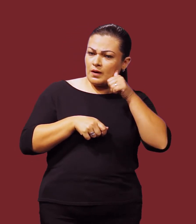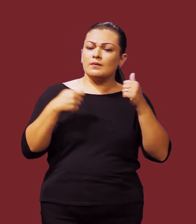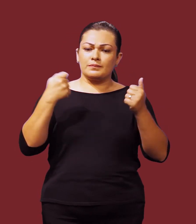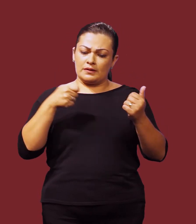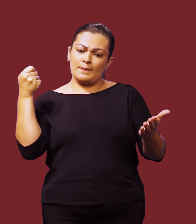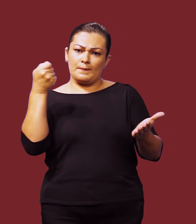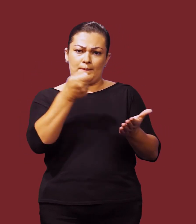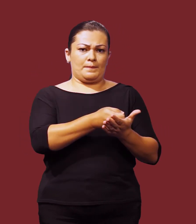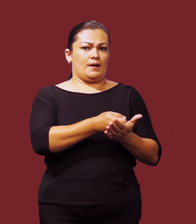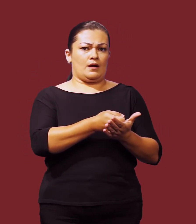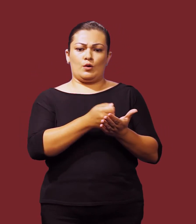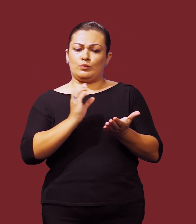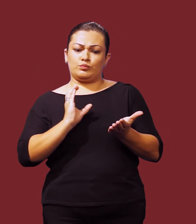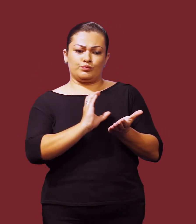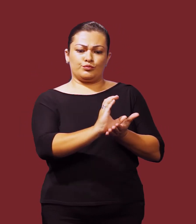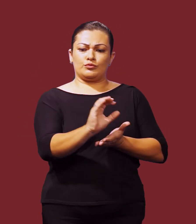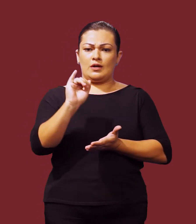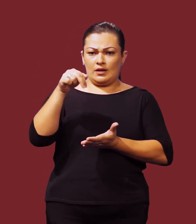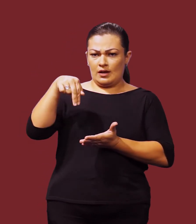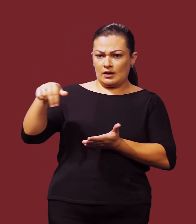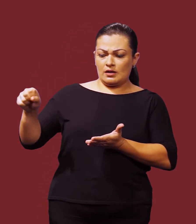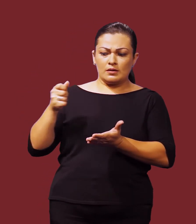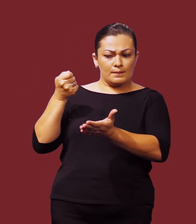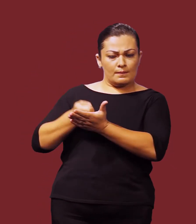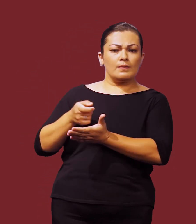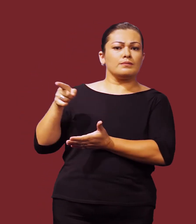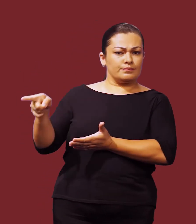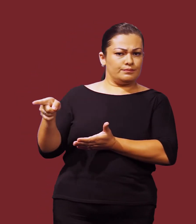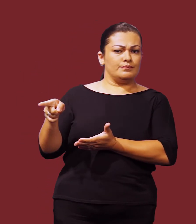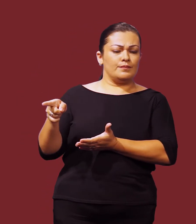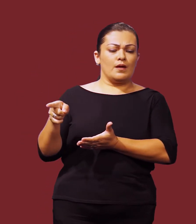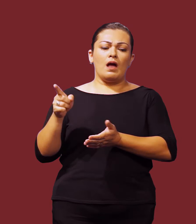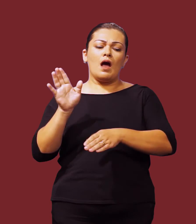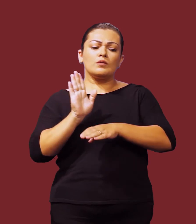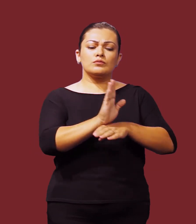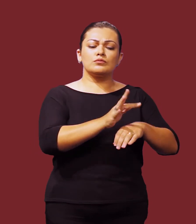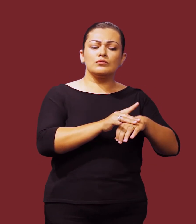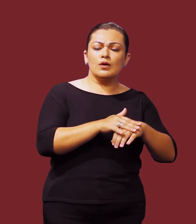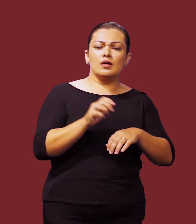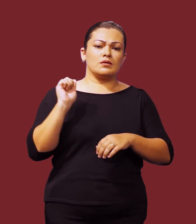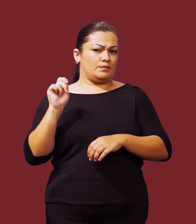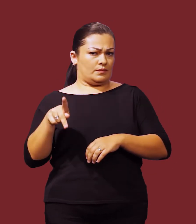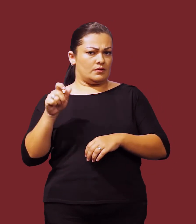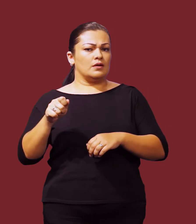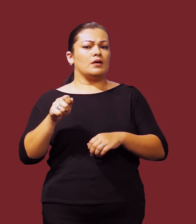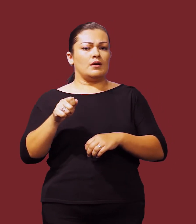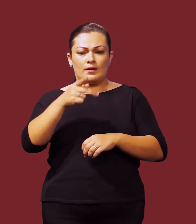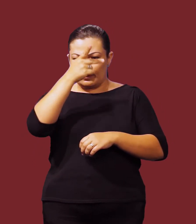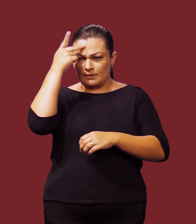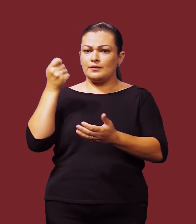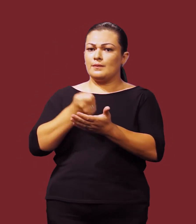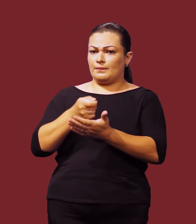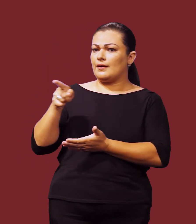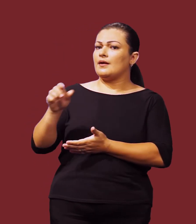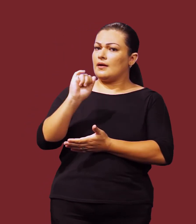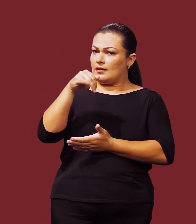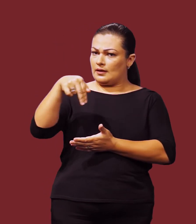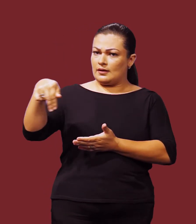a previdência pelos benefícios acionados em razão dos ferimentos, tipo auxílio-doença e aposentadoria por invalidez.